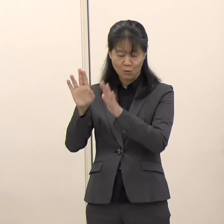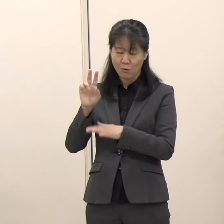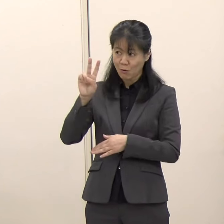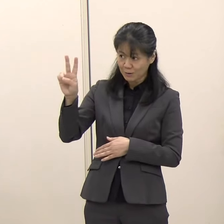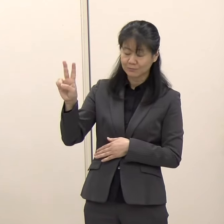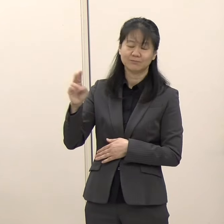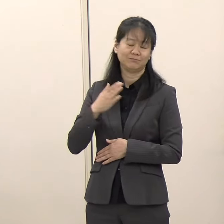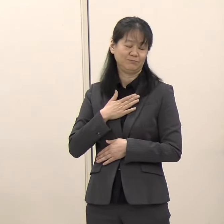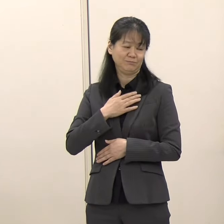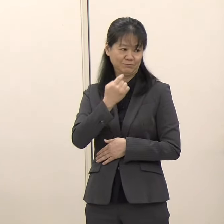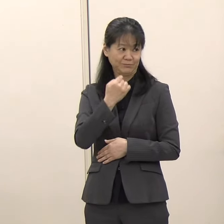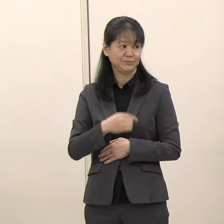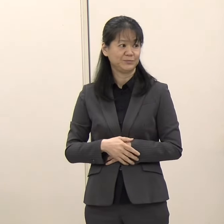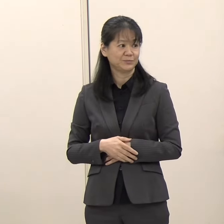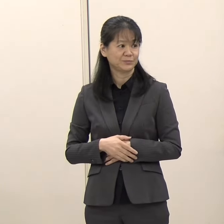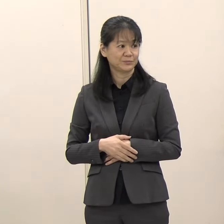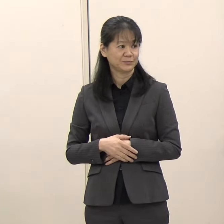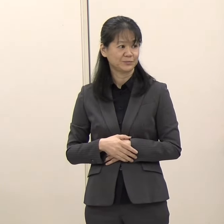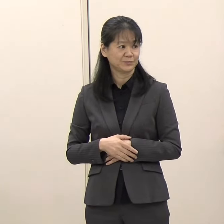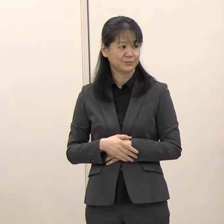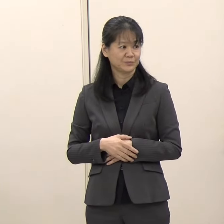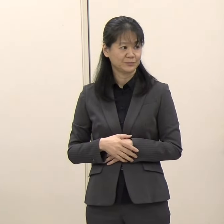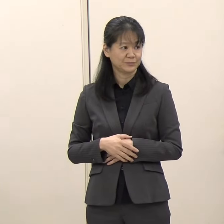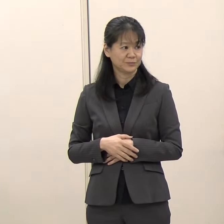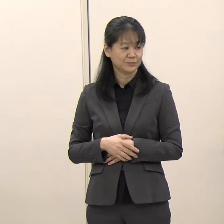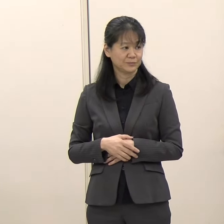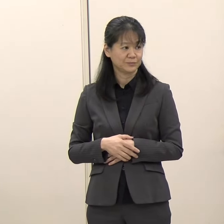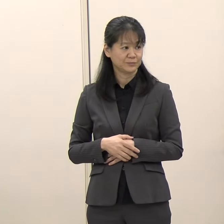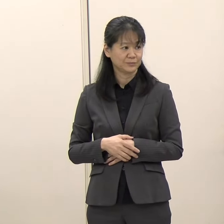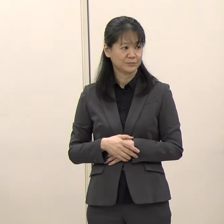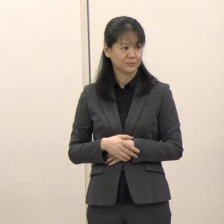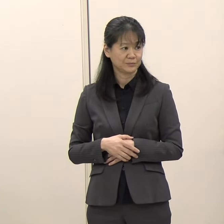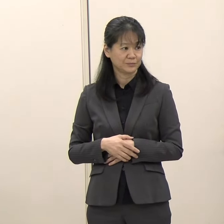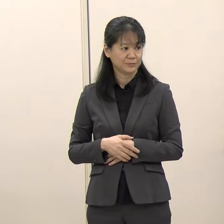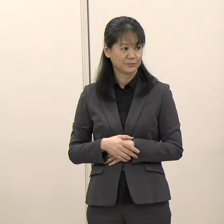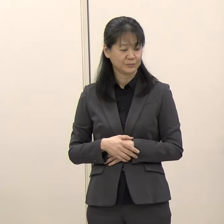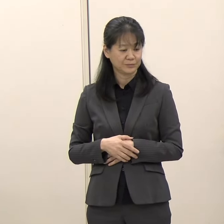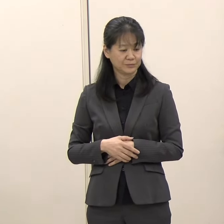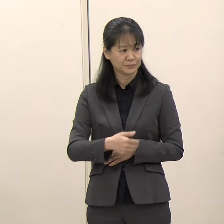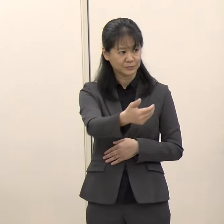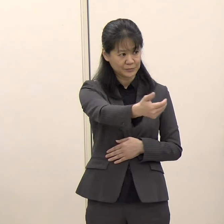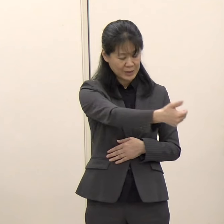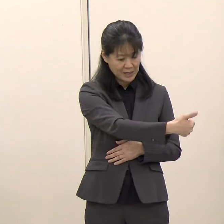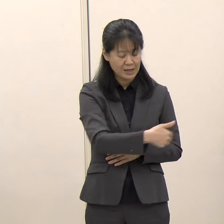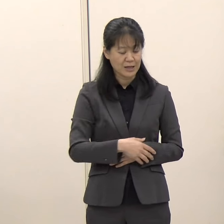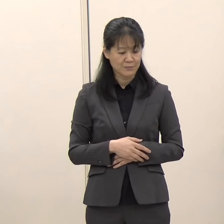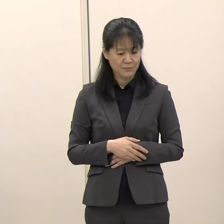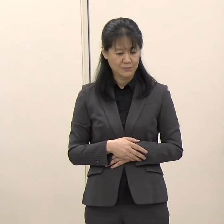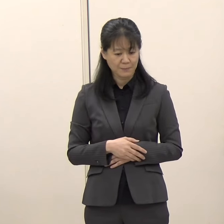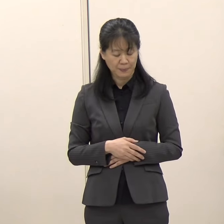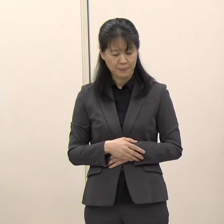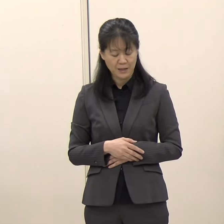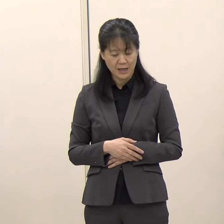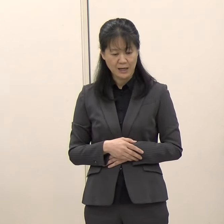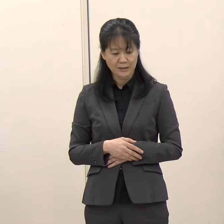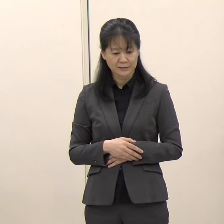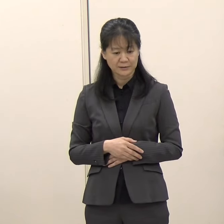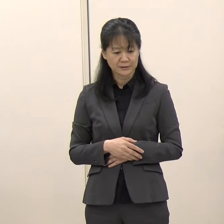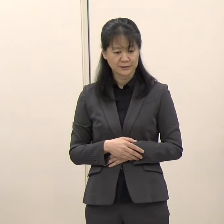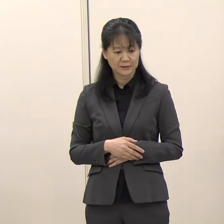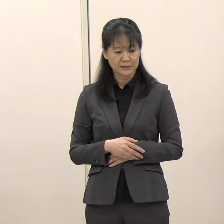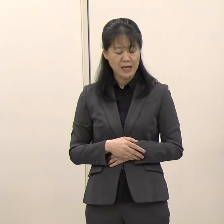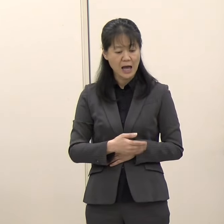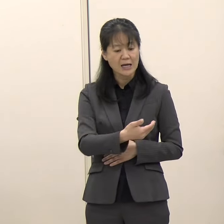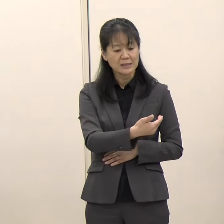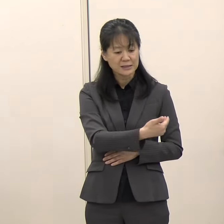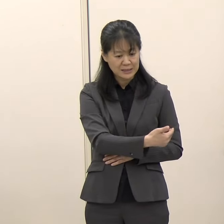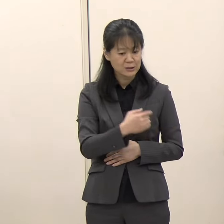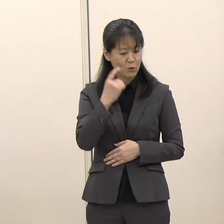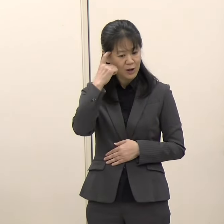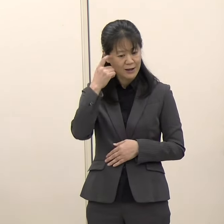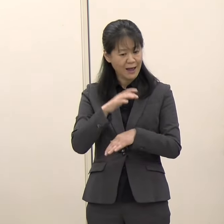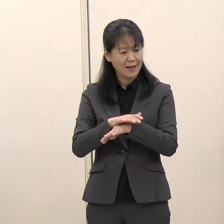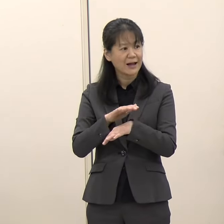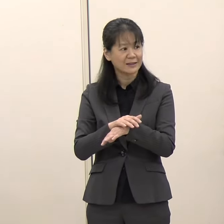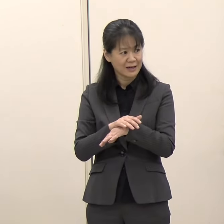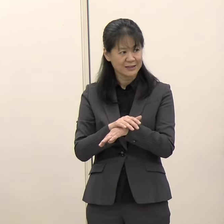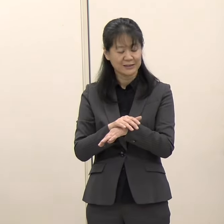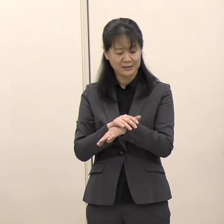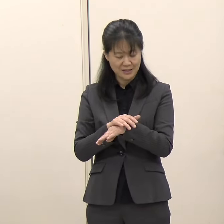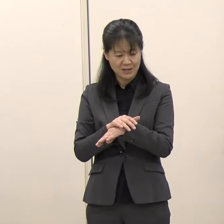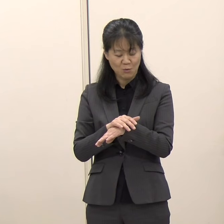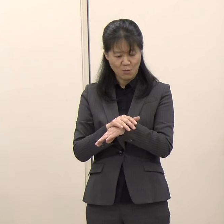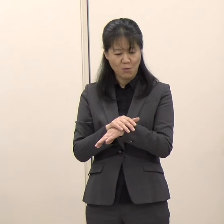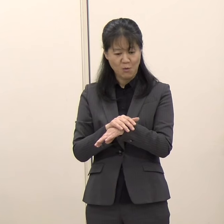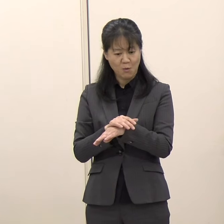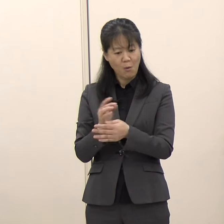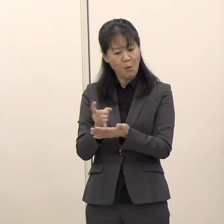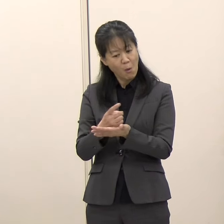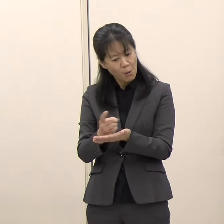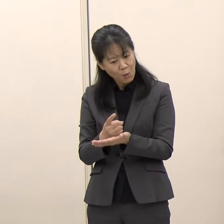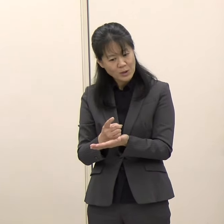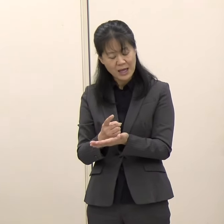（西日本新聞）まさにその「はざまで」というところですが、これ結論として、知事の個人的な見解で構いませんが、どういう決着の仕方、どういう方向性が望ましいと考えられますか。